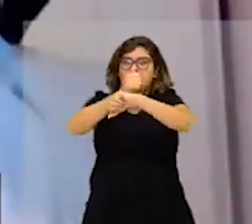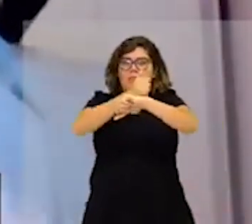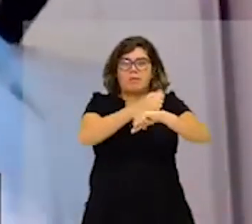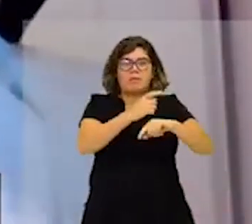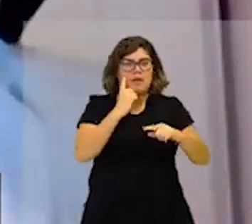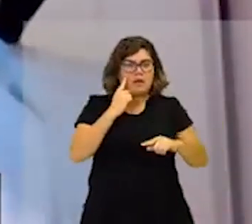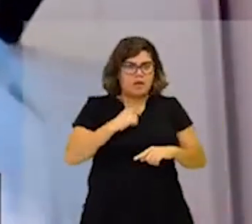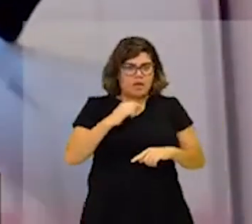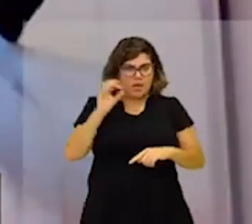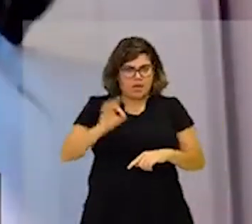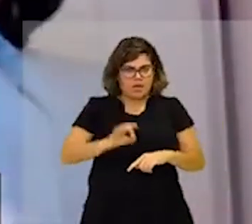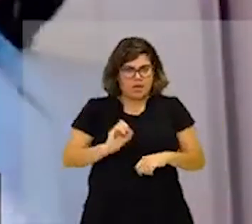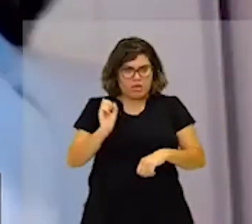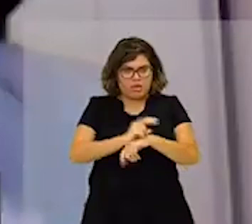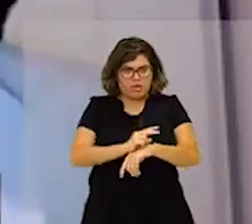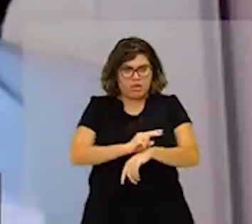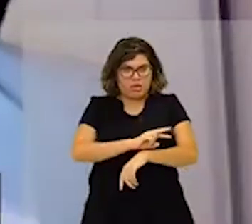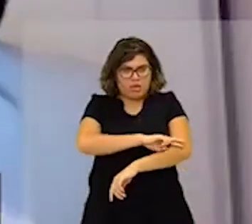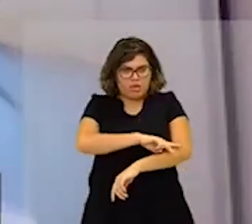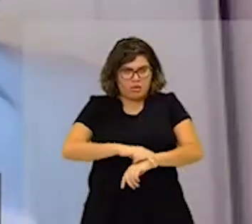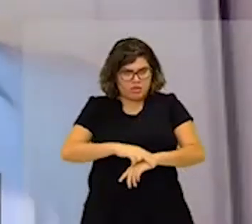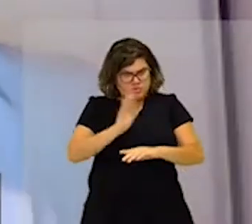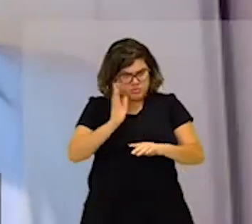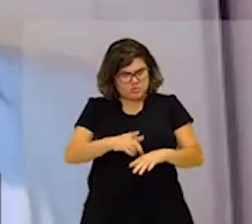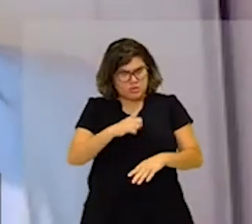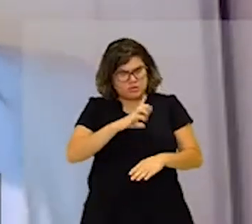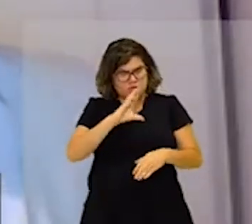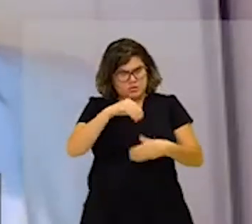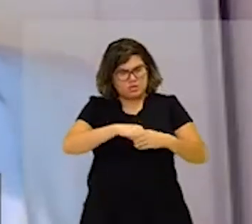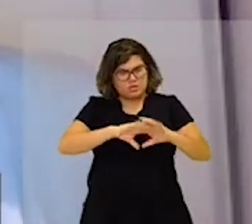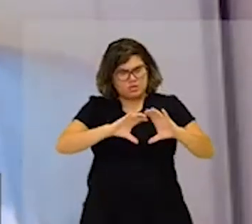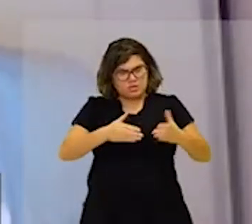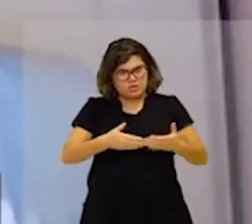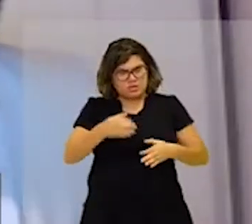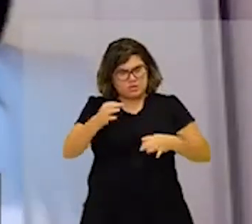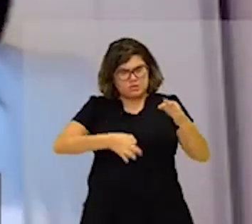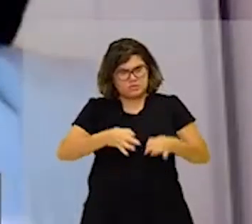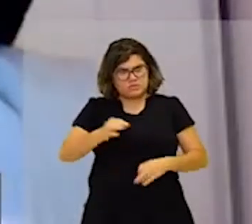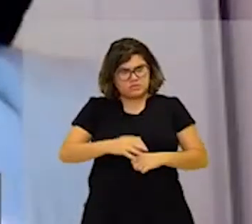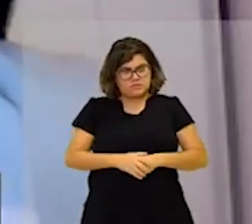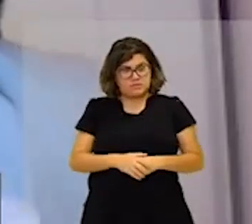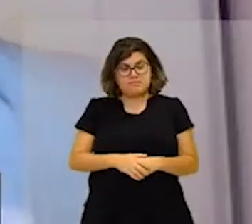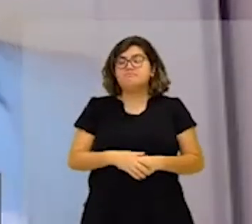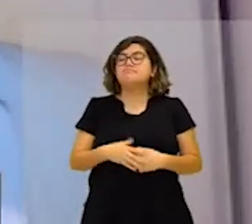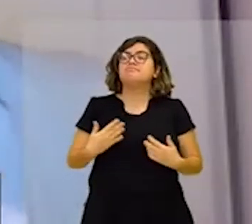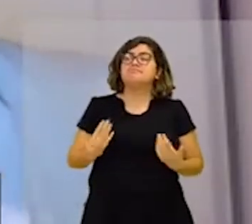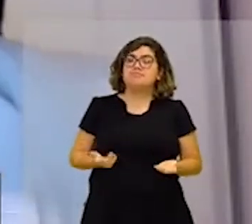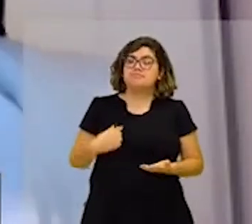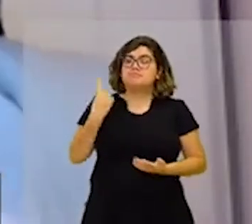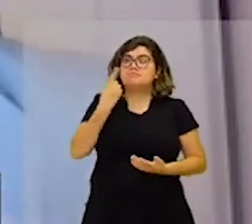aqui que já estão estabelecidas nesses né órgãos que na justiça e aí a gente vai perceber que a